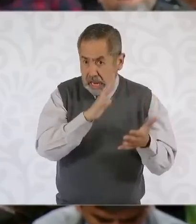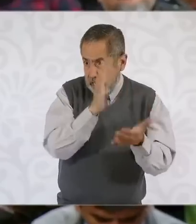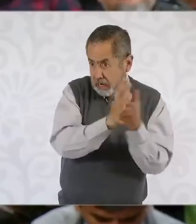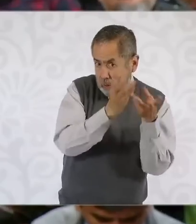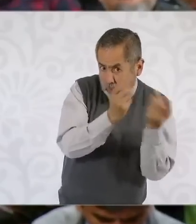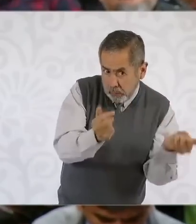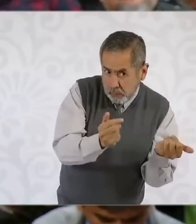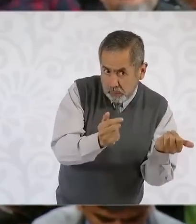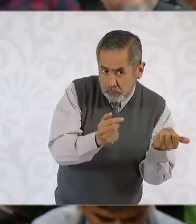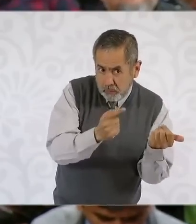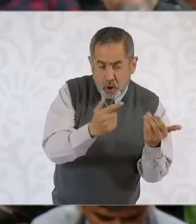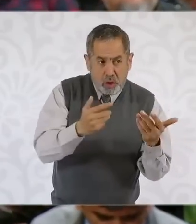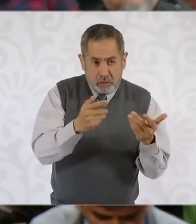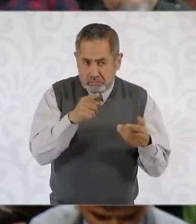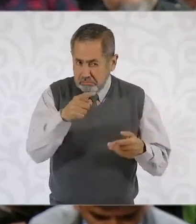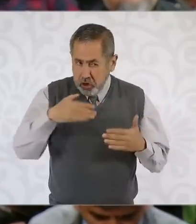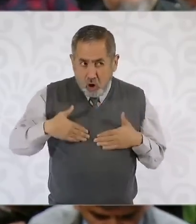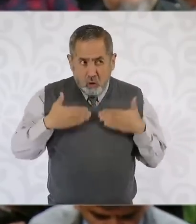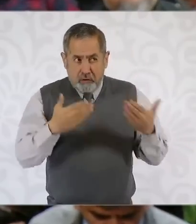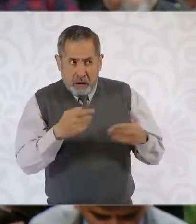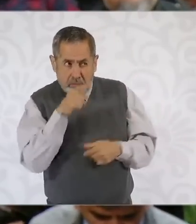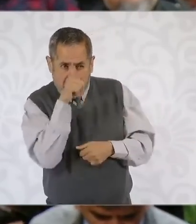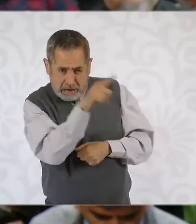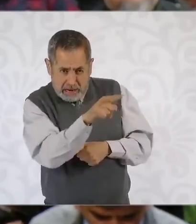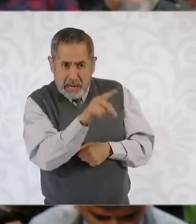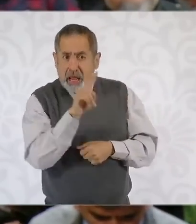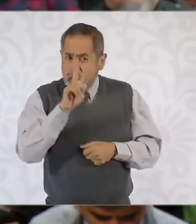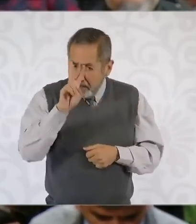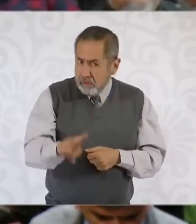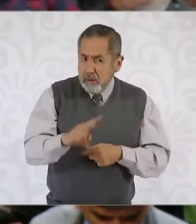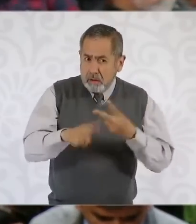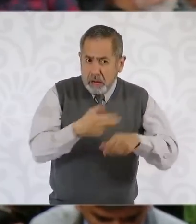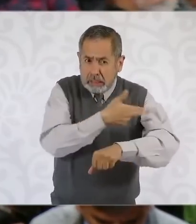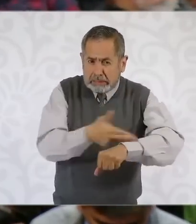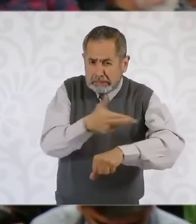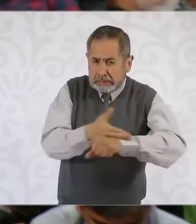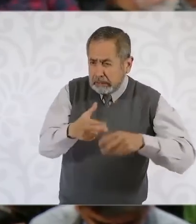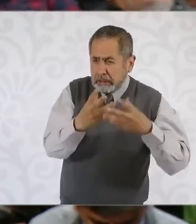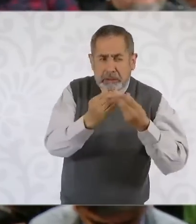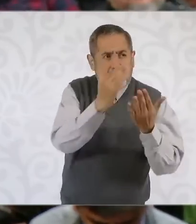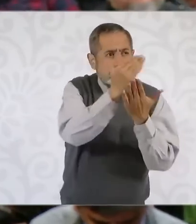hay confianza de que este asunto se disminuya para que disminuya también la violencia en el país Yo